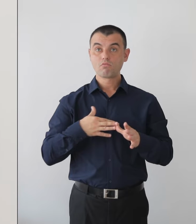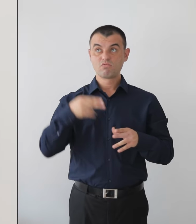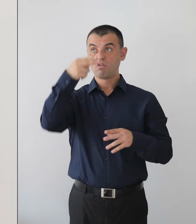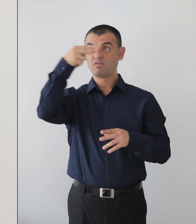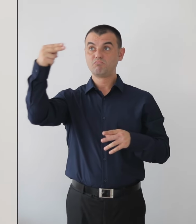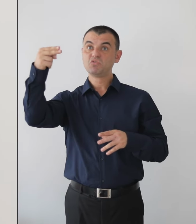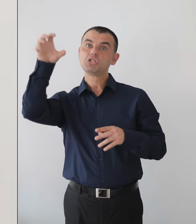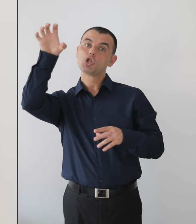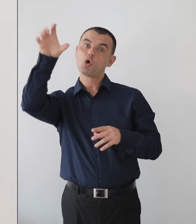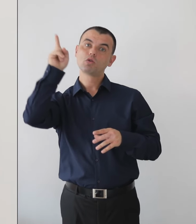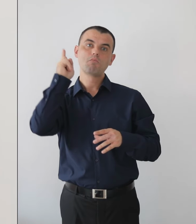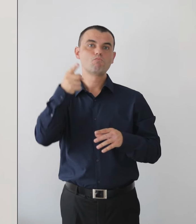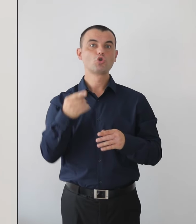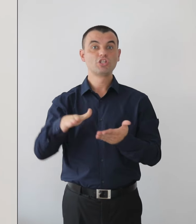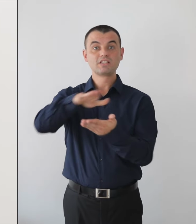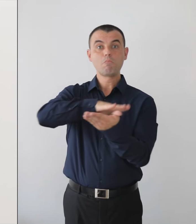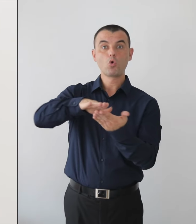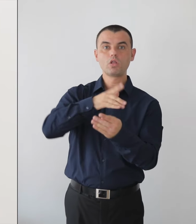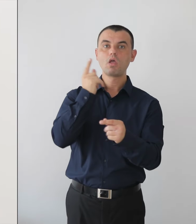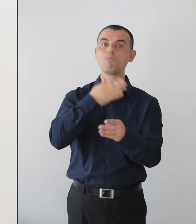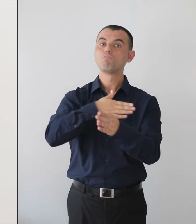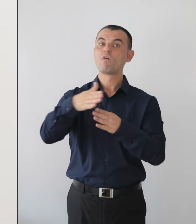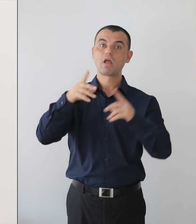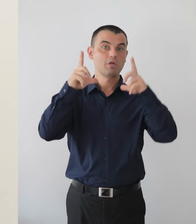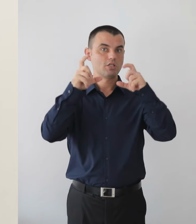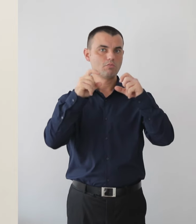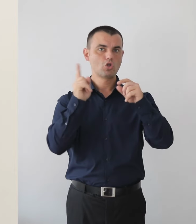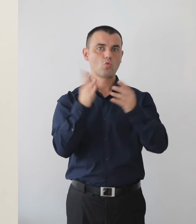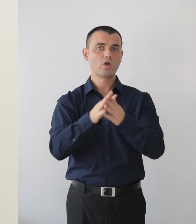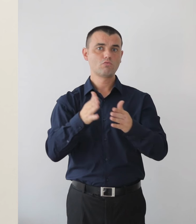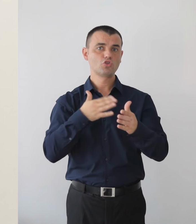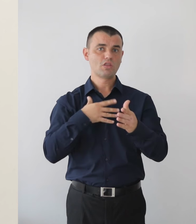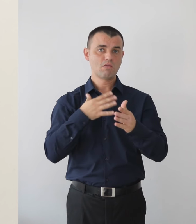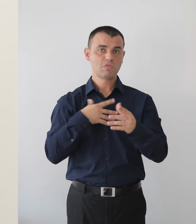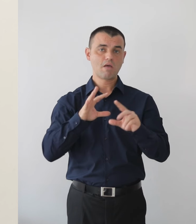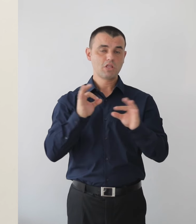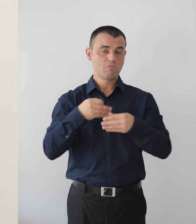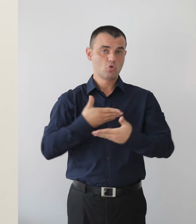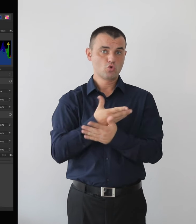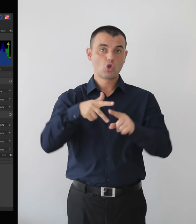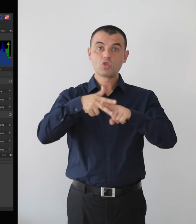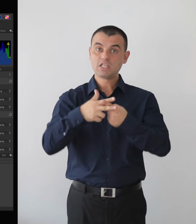Понякога, въпросните могат да бъдат покрити още в процесът на заснемане, което може да ви спести работа и време в обработката.